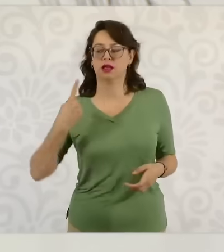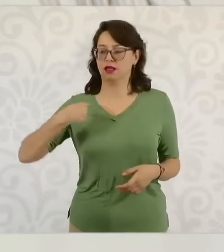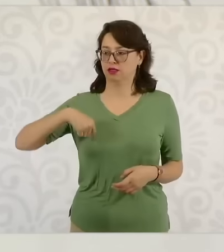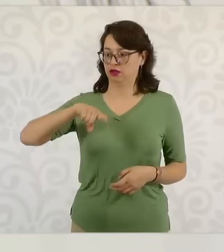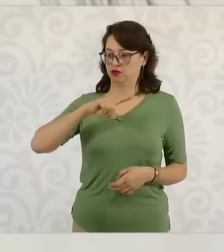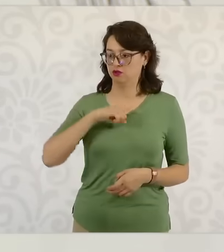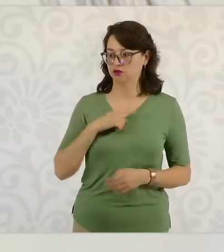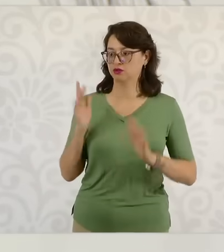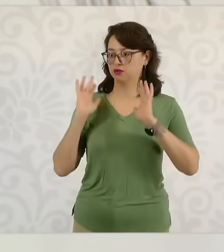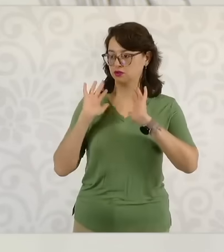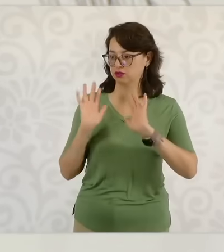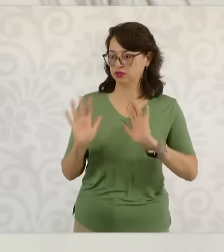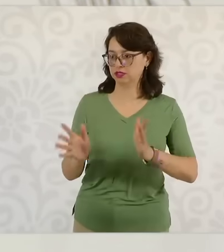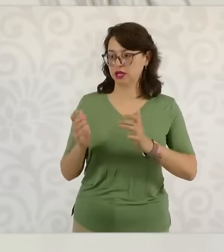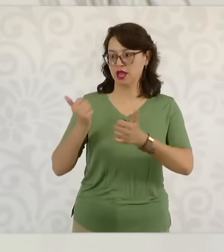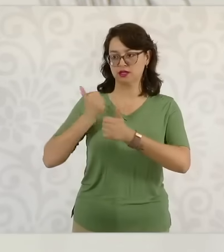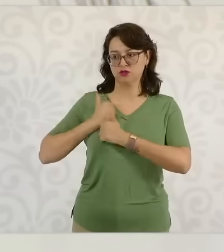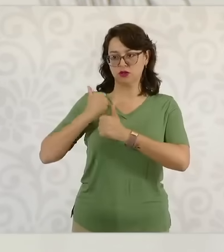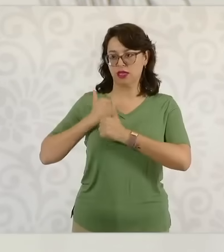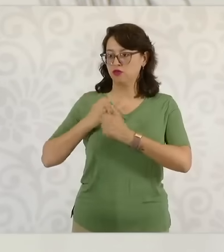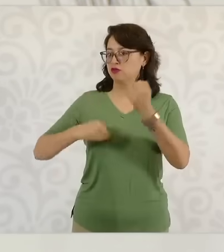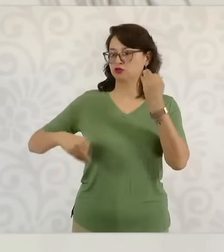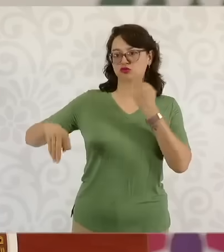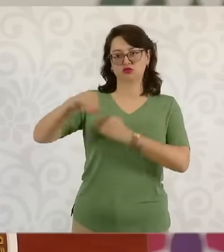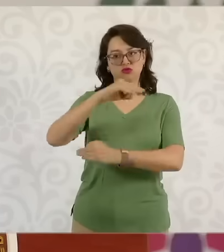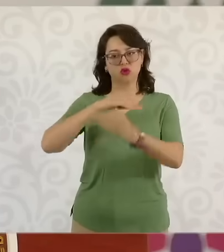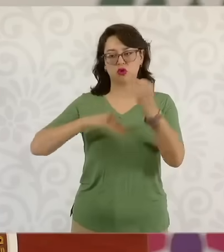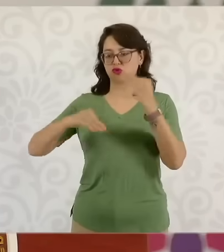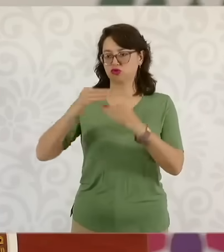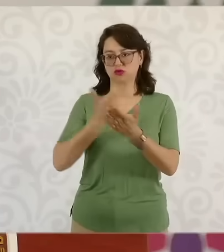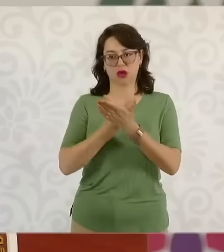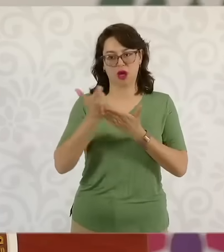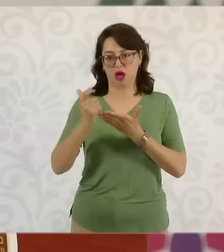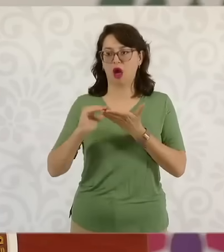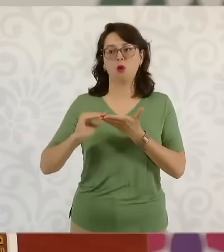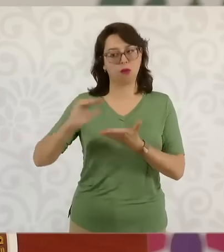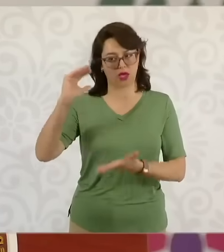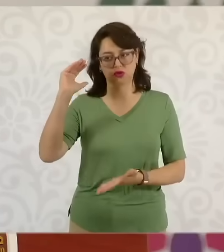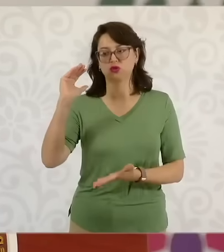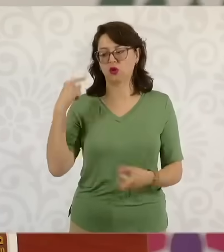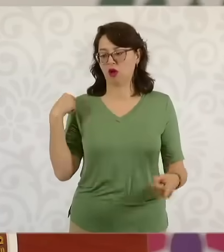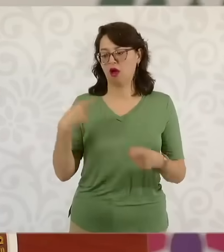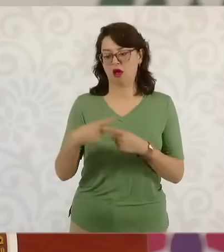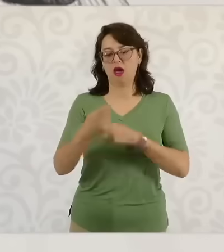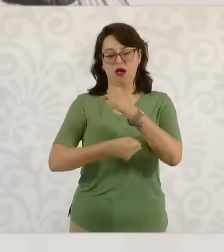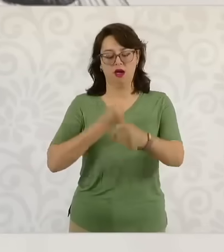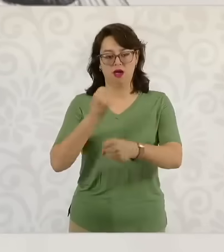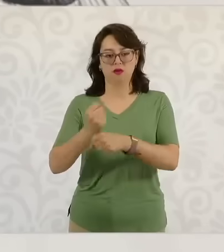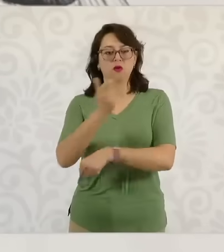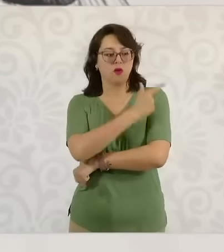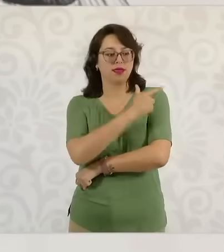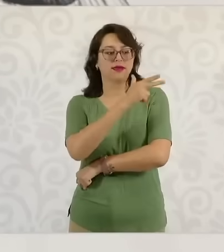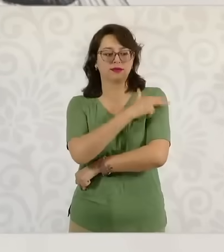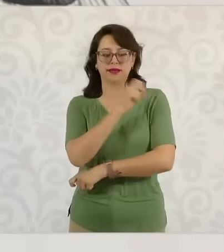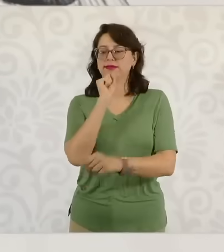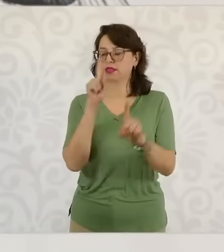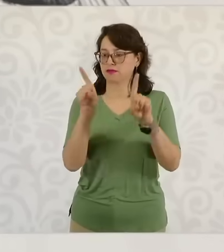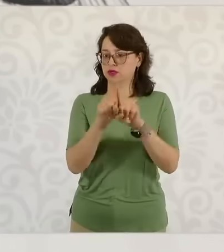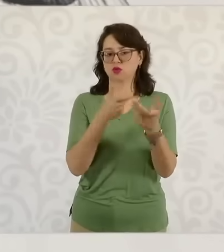a todos los miembros del ejército mexicano este año eh la Guardia Nacional eh también y